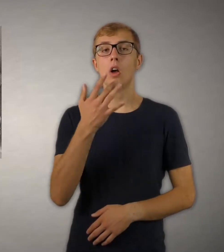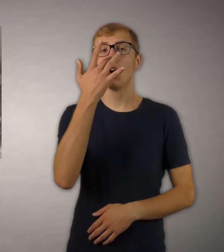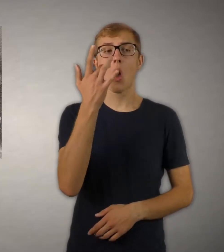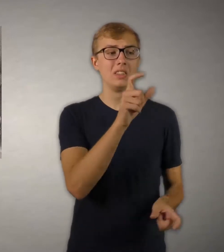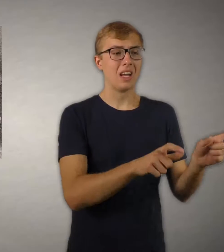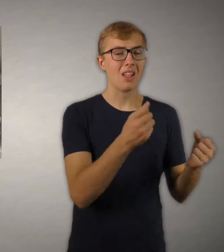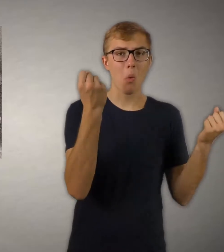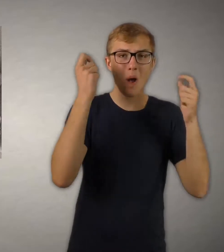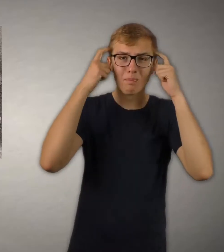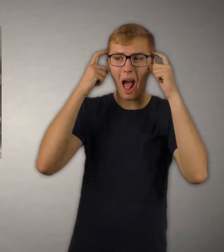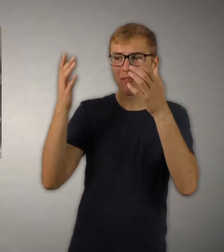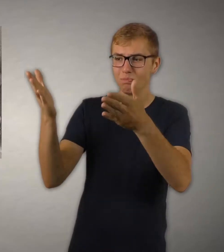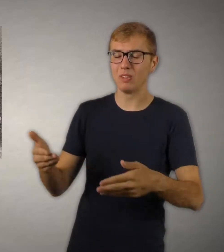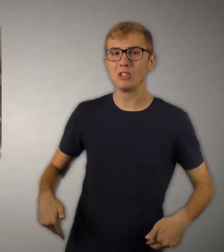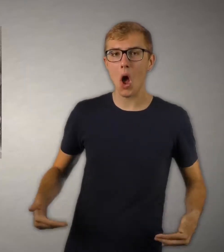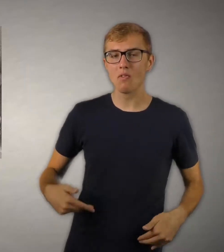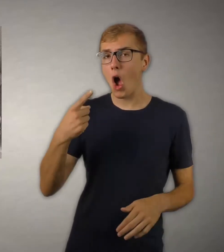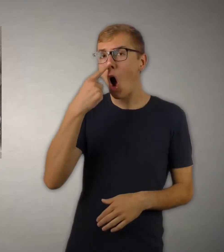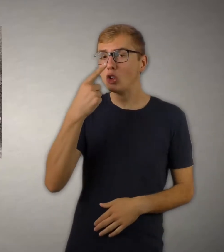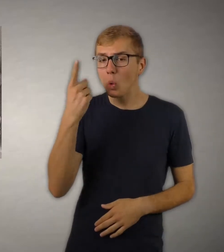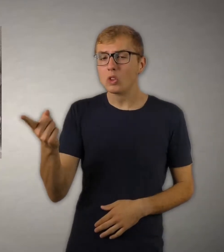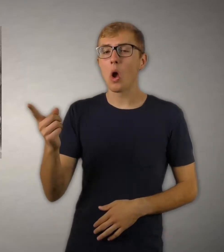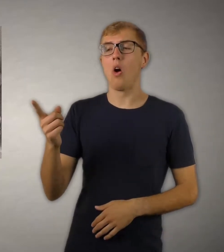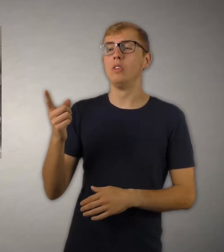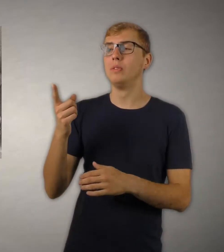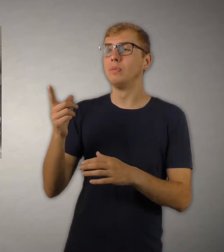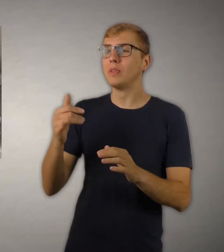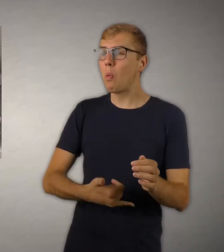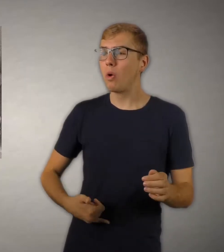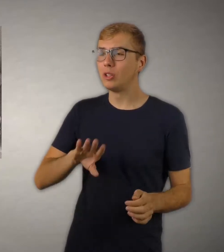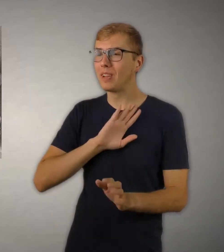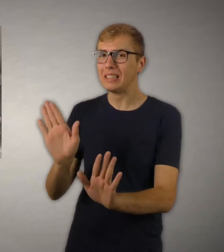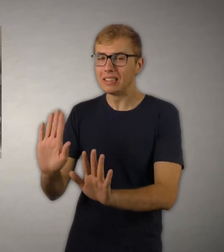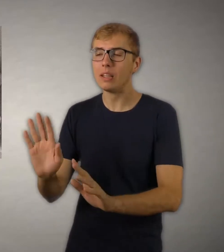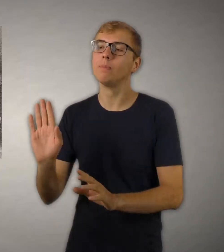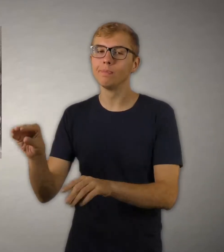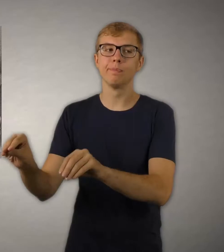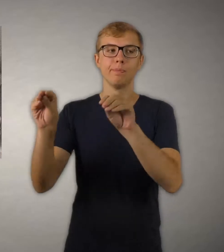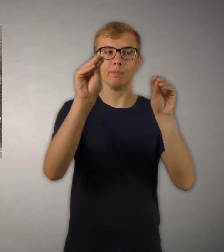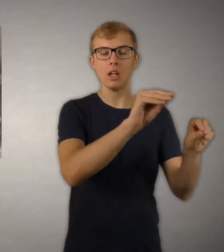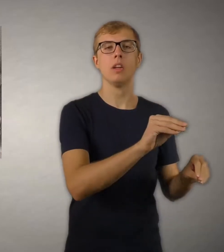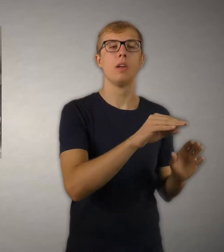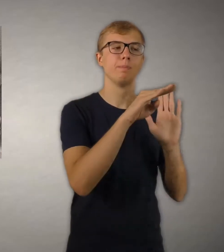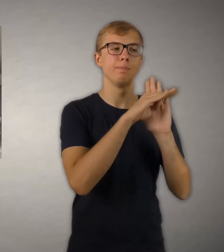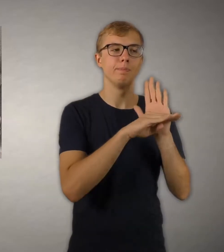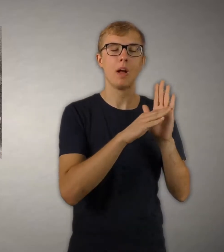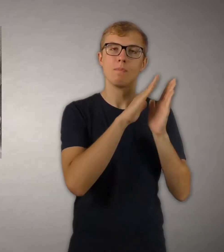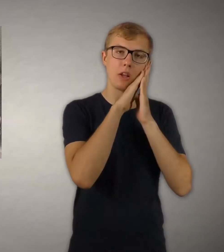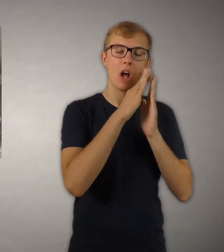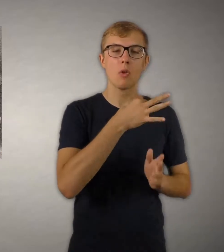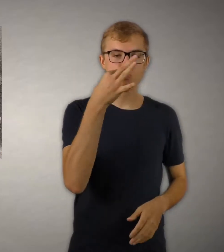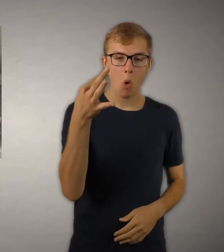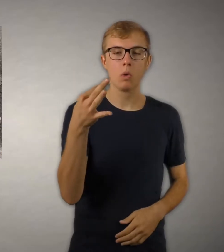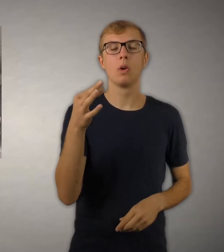Rosjanie bali się o jego zdrowie,do tego stopnia, że przenieśli go do lepszego mieszkania,.